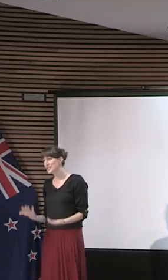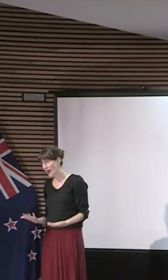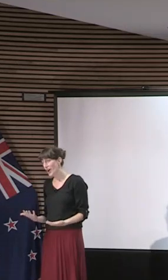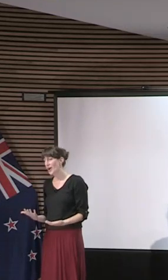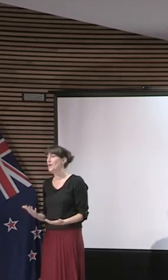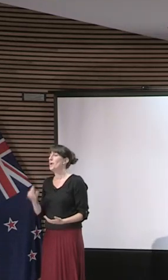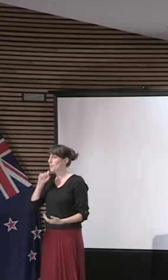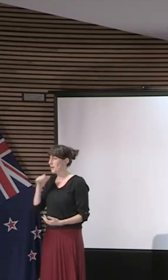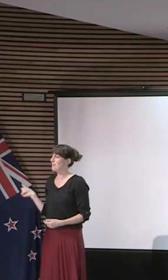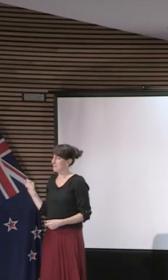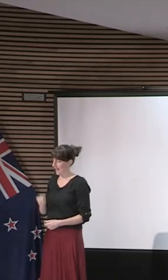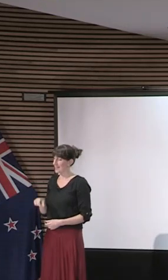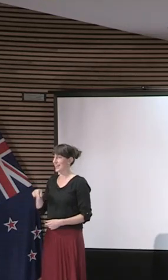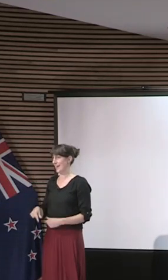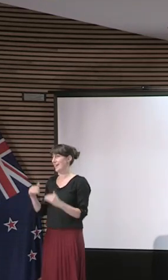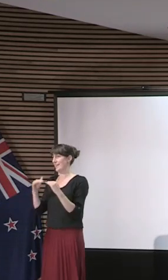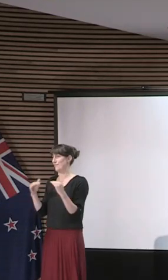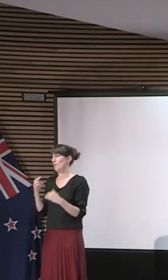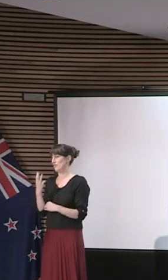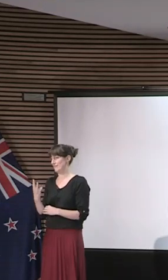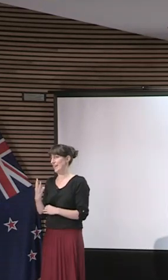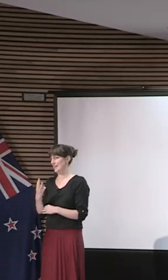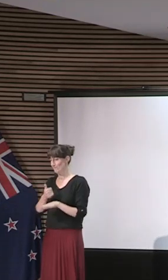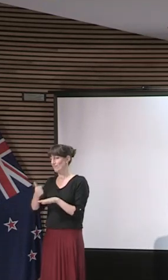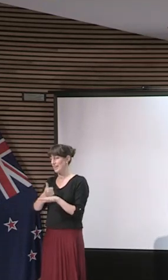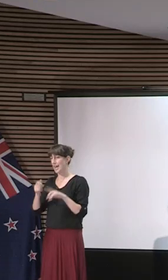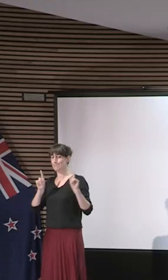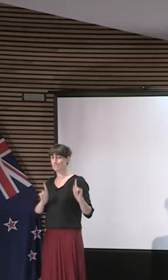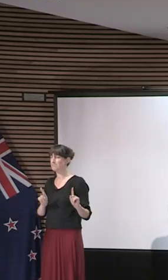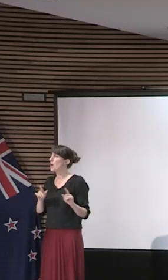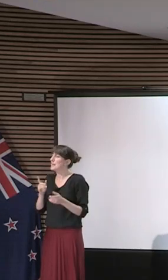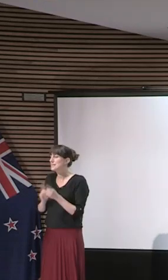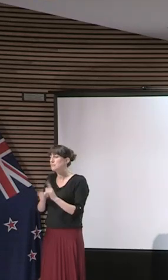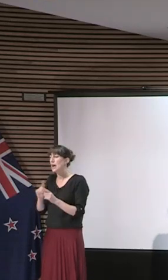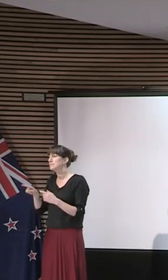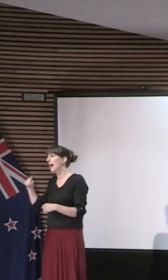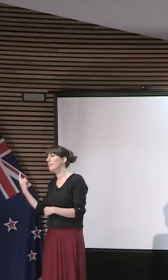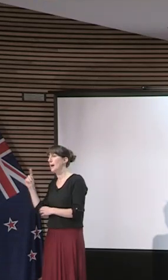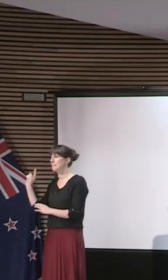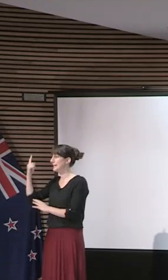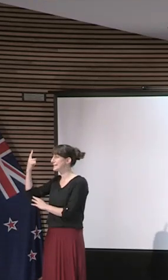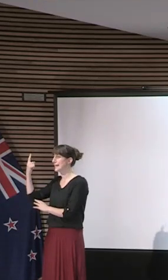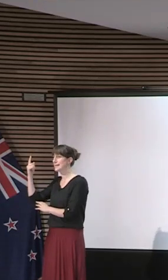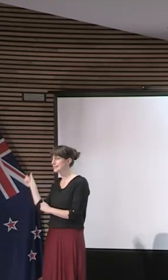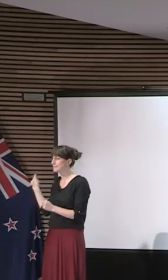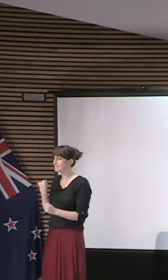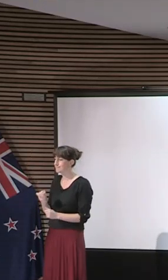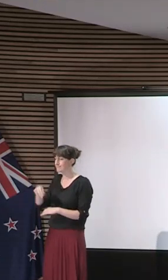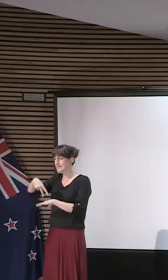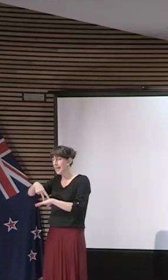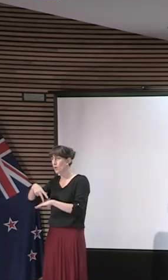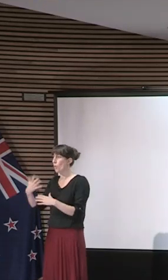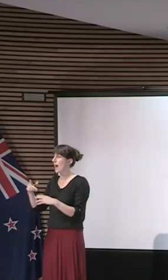whakatau taatau ki te manaaki i